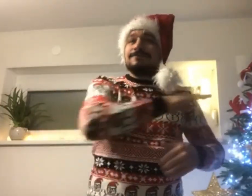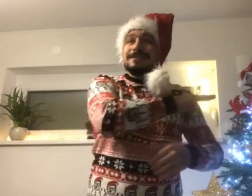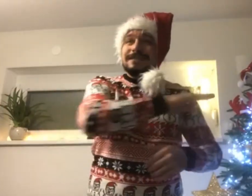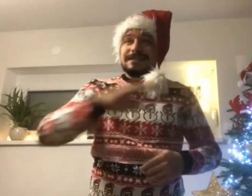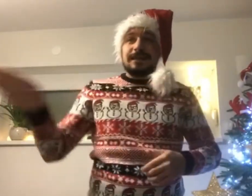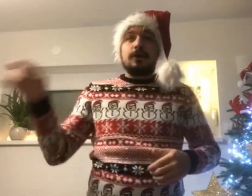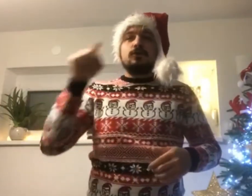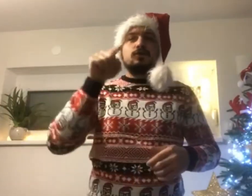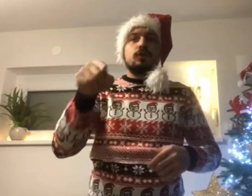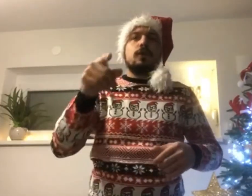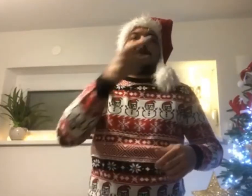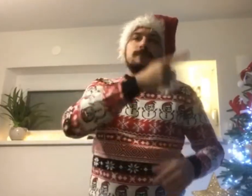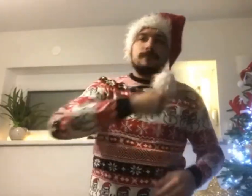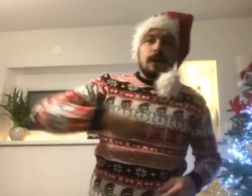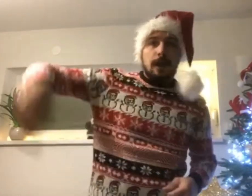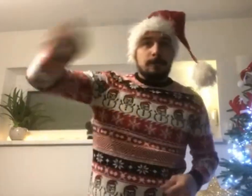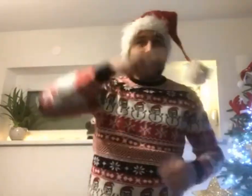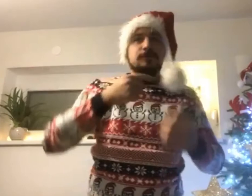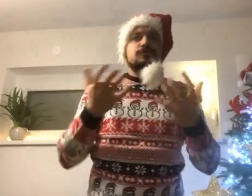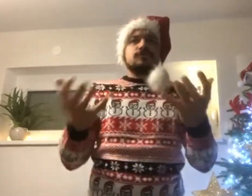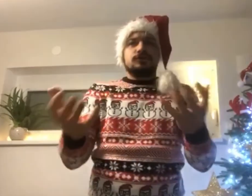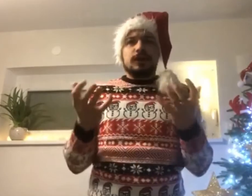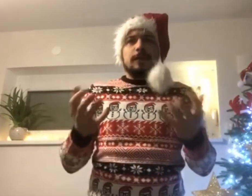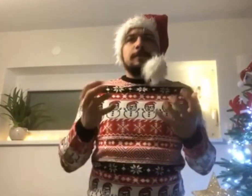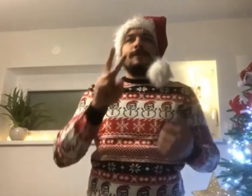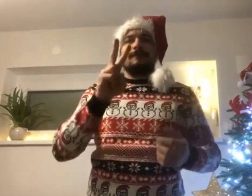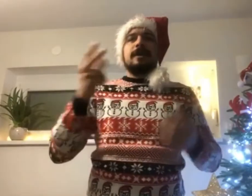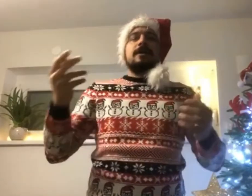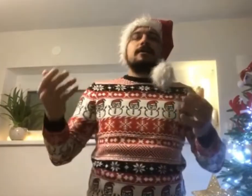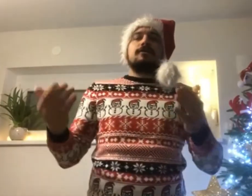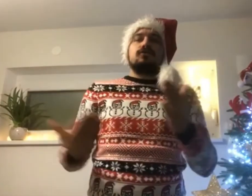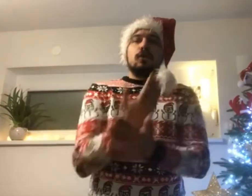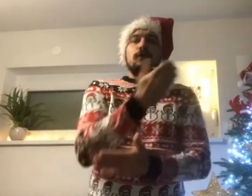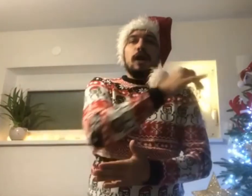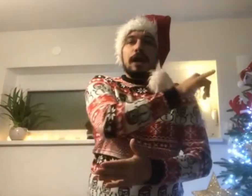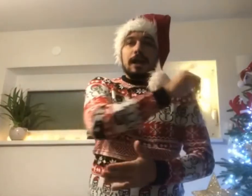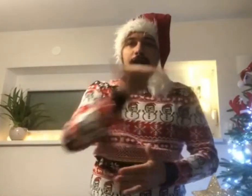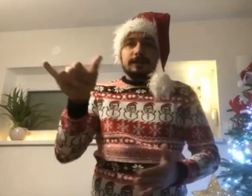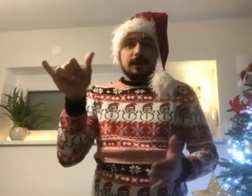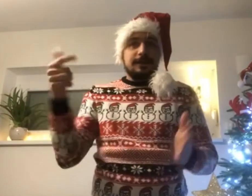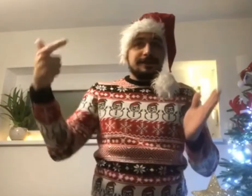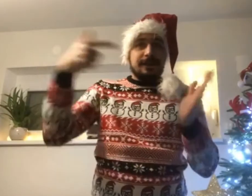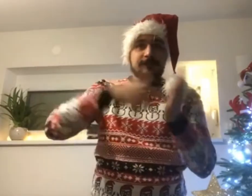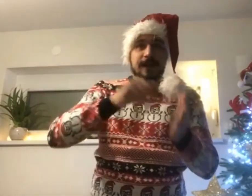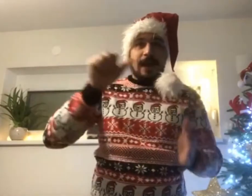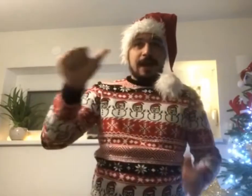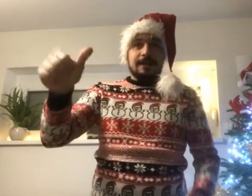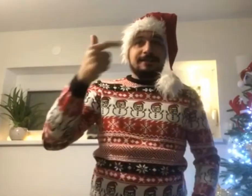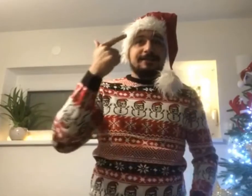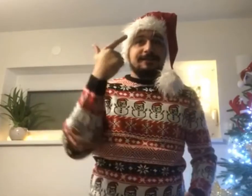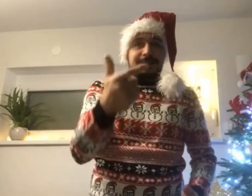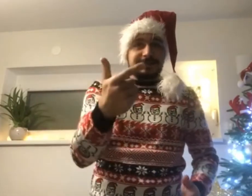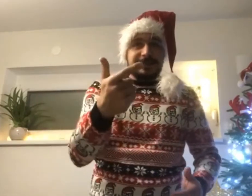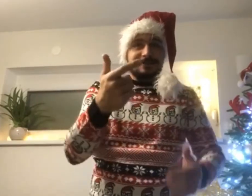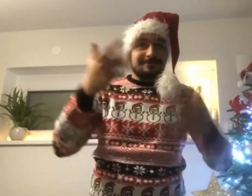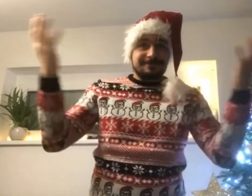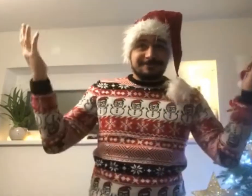Vse to vam želim v letu 2021.